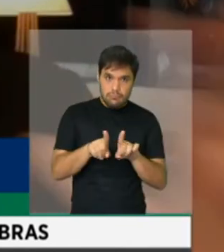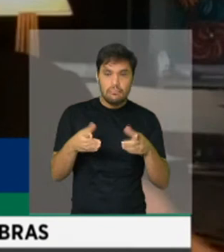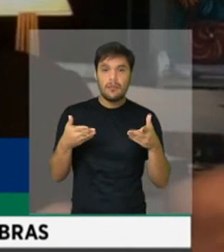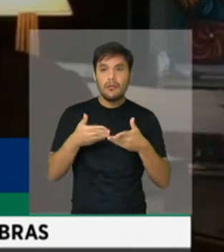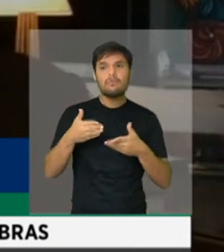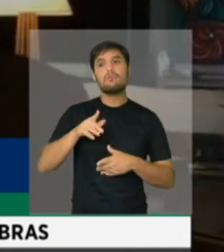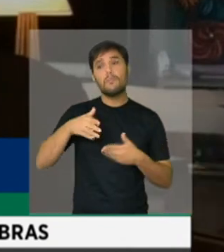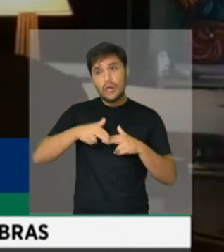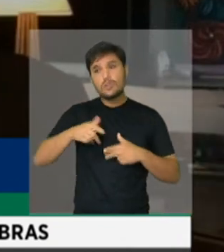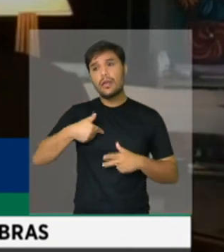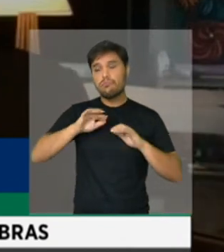DE DISTORÇÃO. ENTÃO QUERIA APENAS REGISTRAR ISSO. DIZER